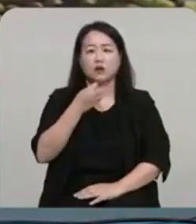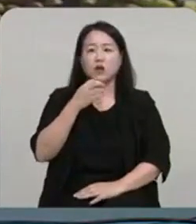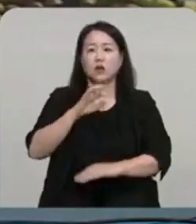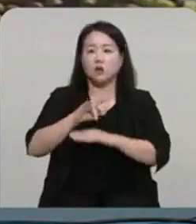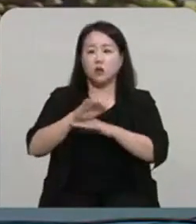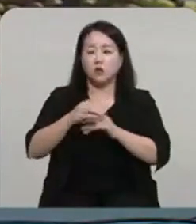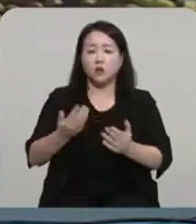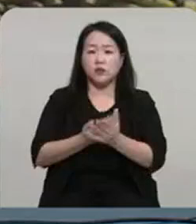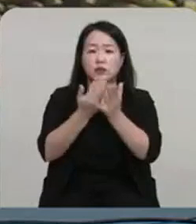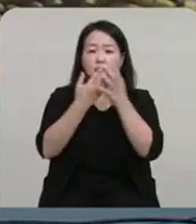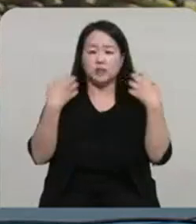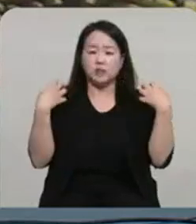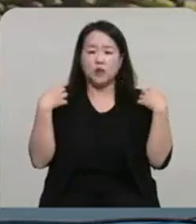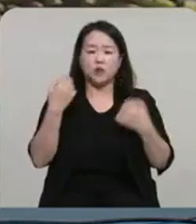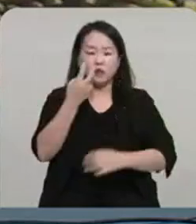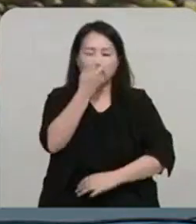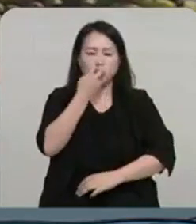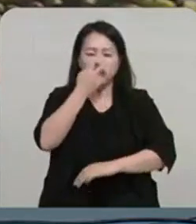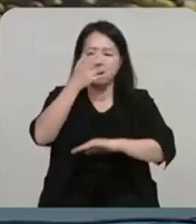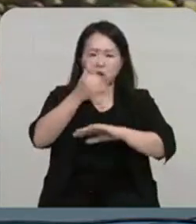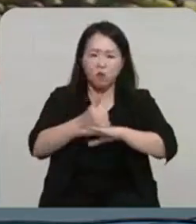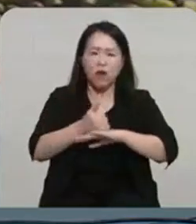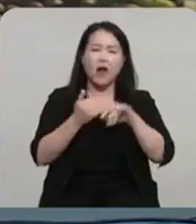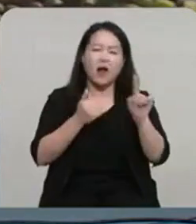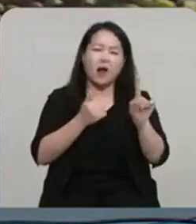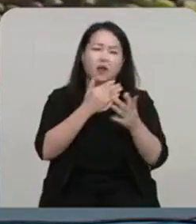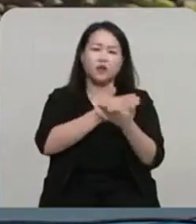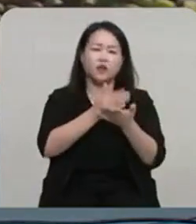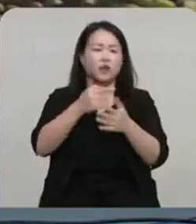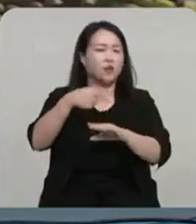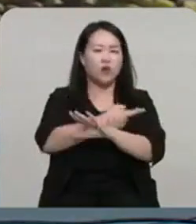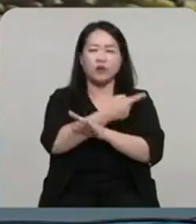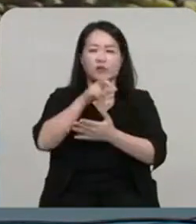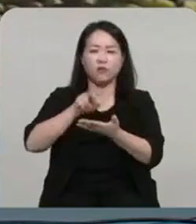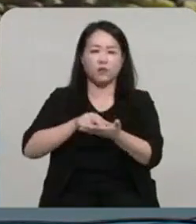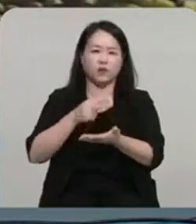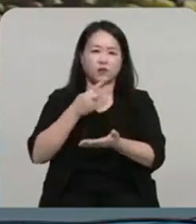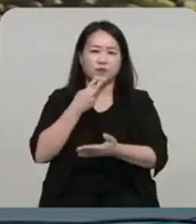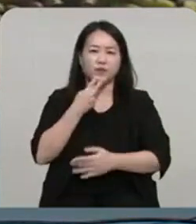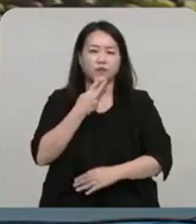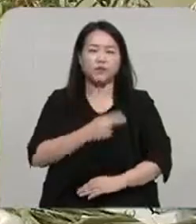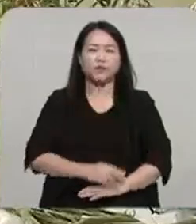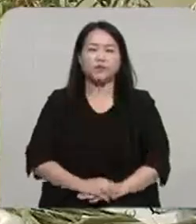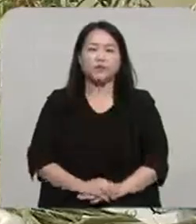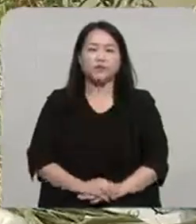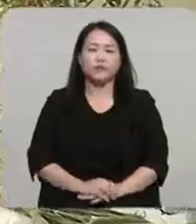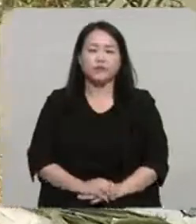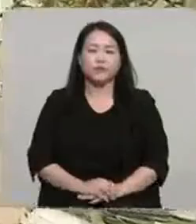문제가 없는 것으로 파악됐습니다. 이지현 기자입니다.